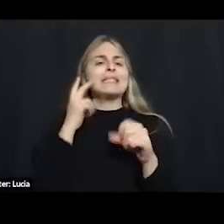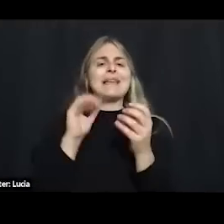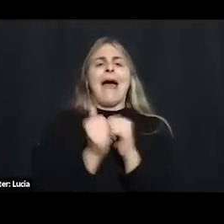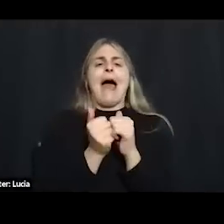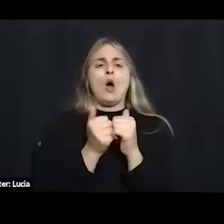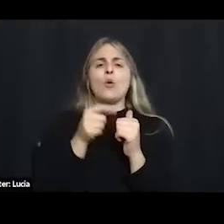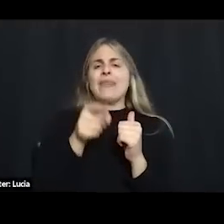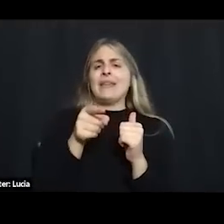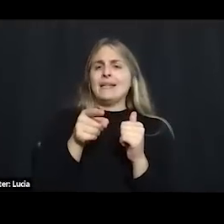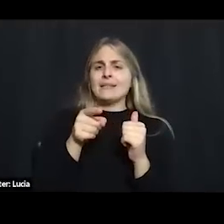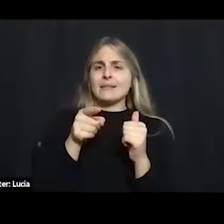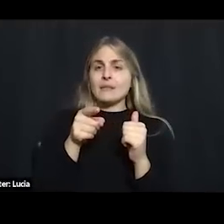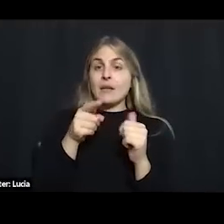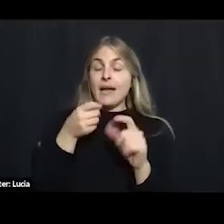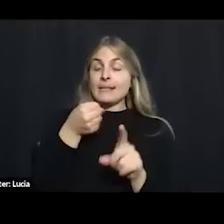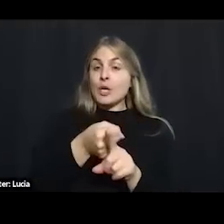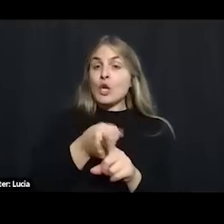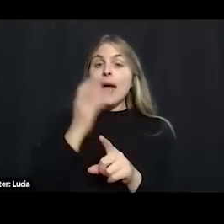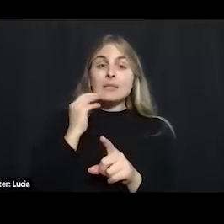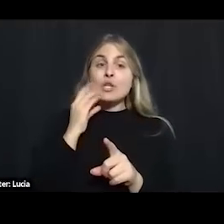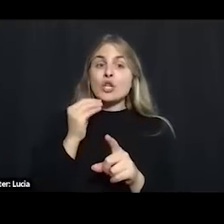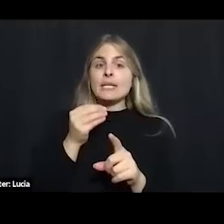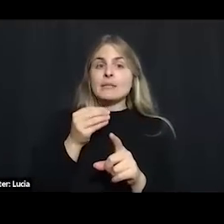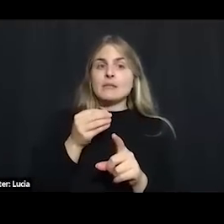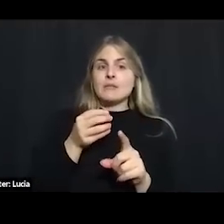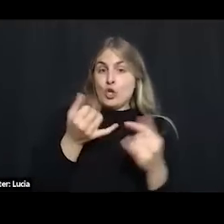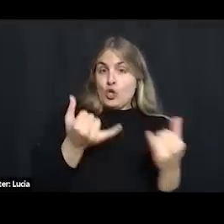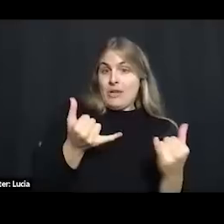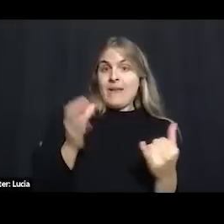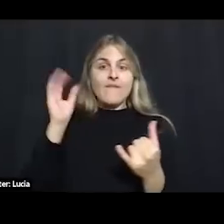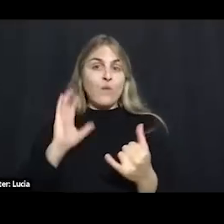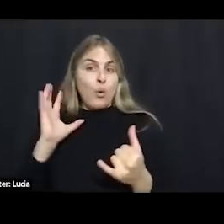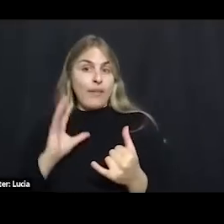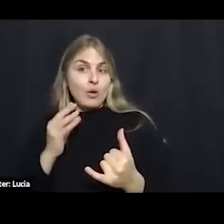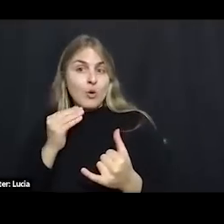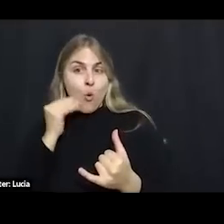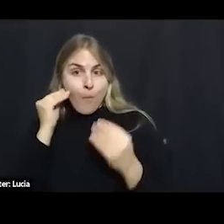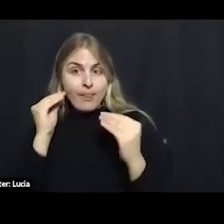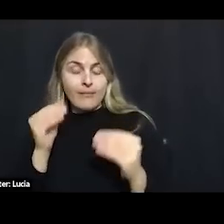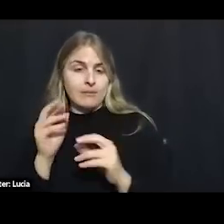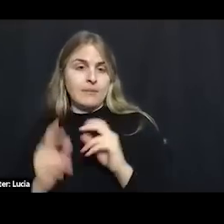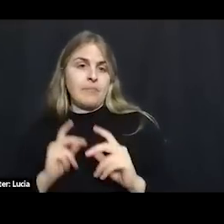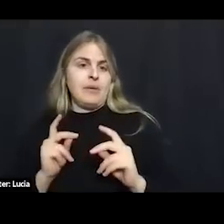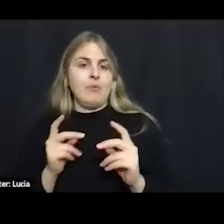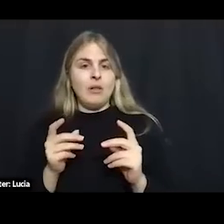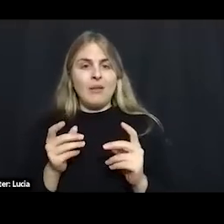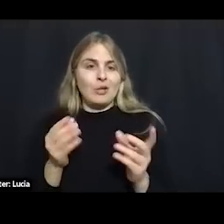y los que ya no lo están. Desafortunadamente, no hay mucha evidencia de mejora después de salir del sinhogarismo.